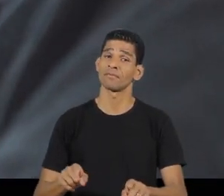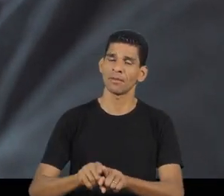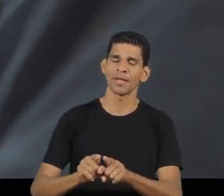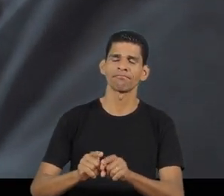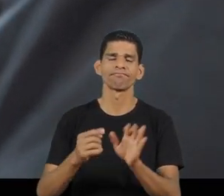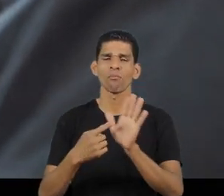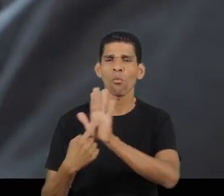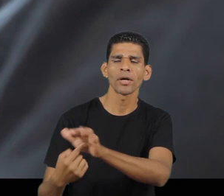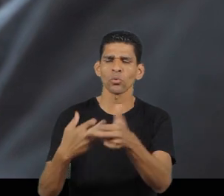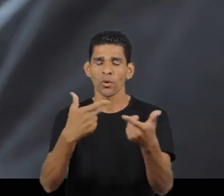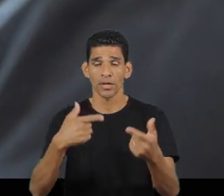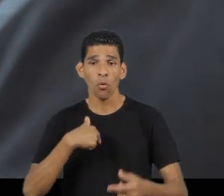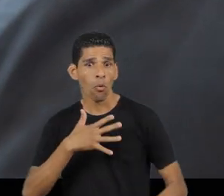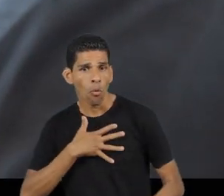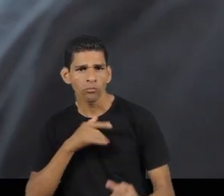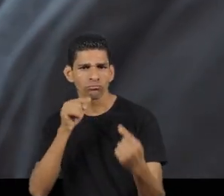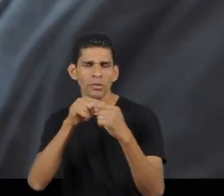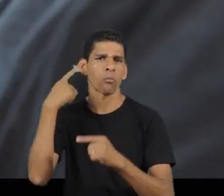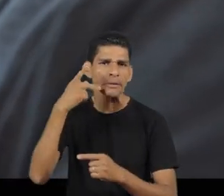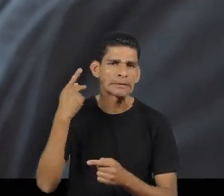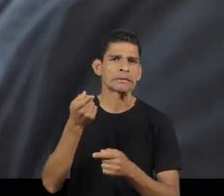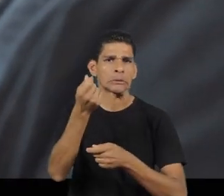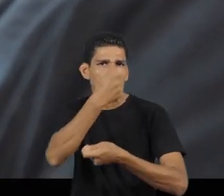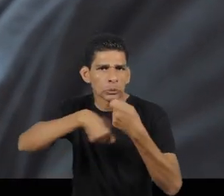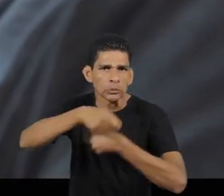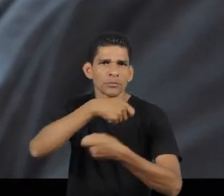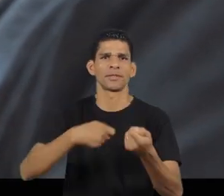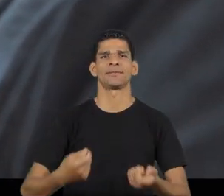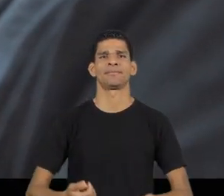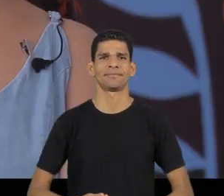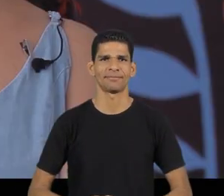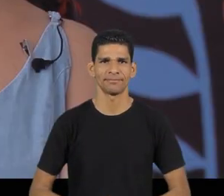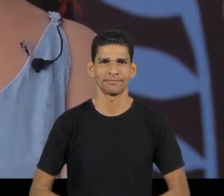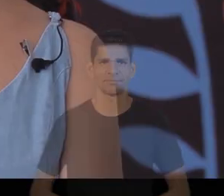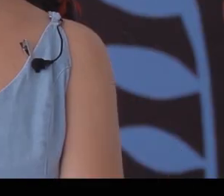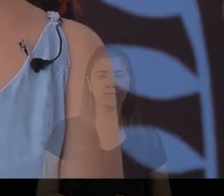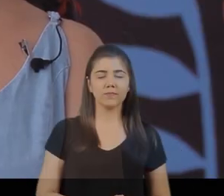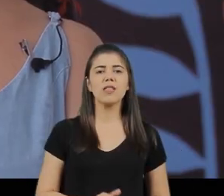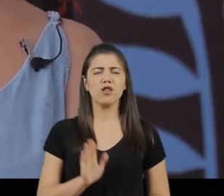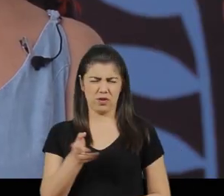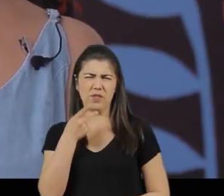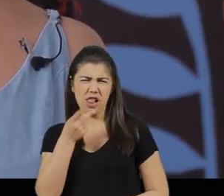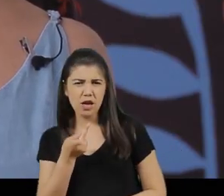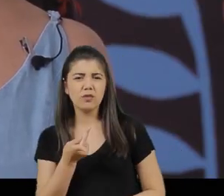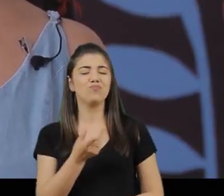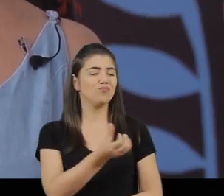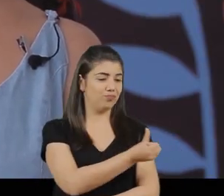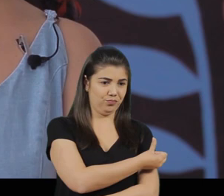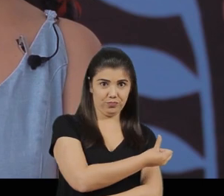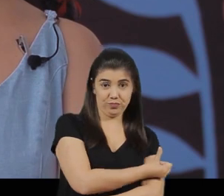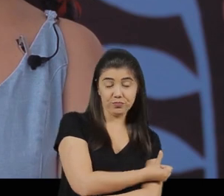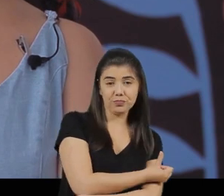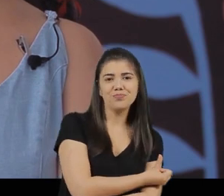aborda muitas coisas que eu gosto, como política e economia. Eu escolhi psicologia porque